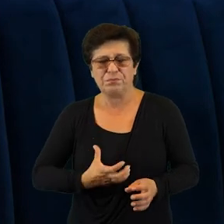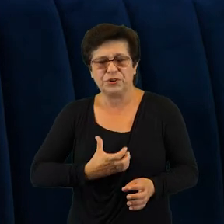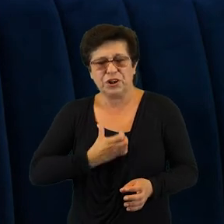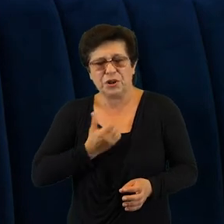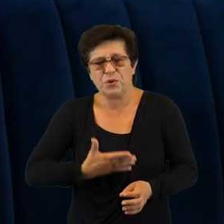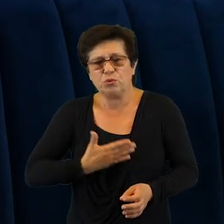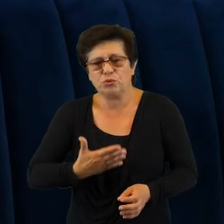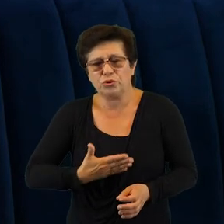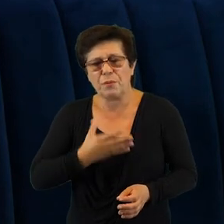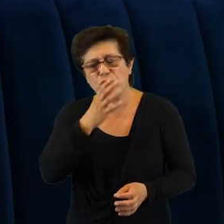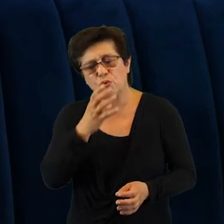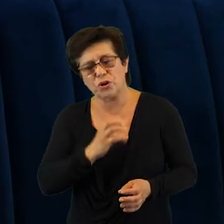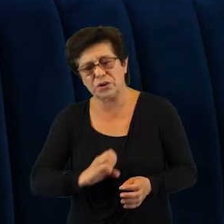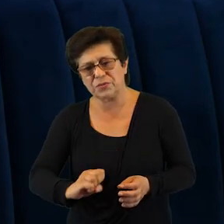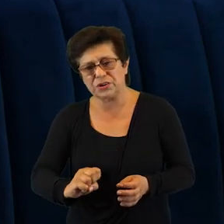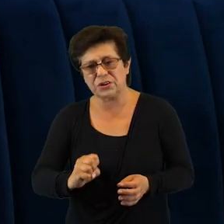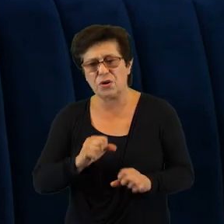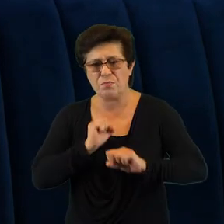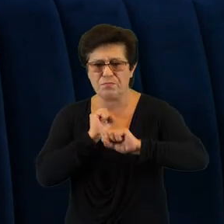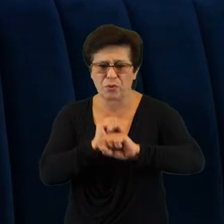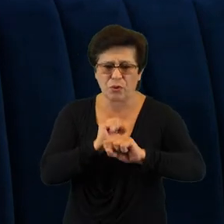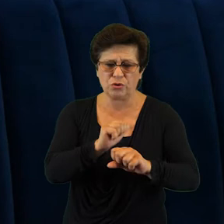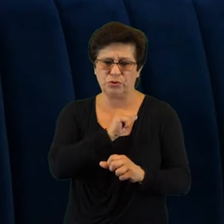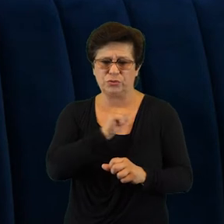Słonimski jakby bronił się tym,